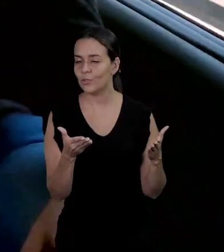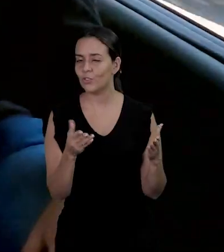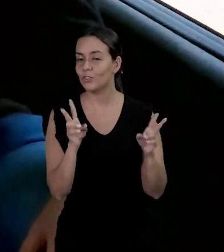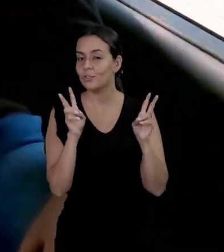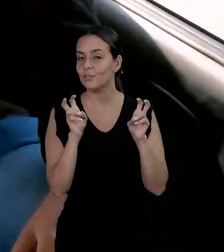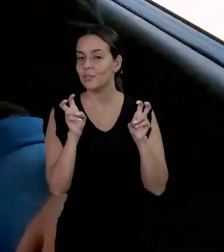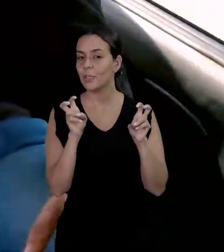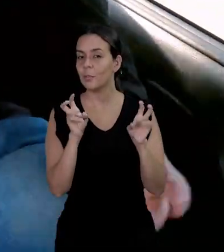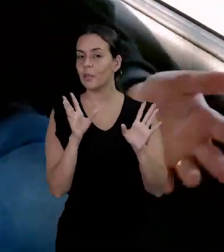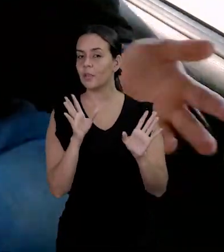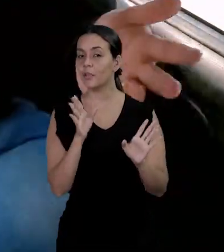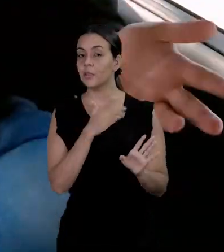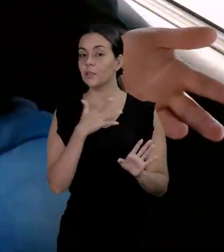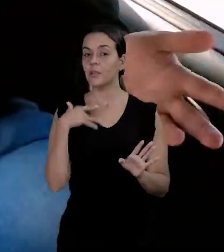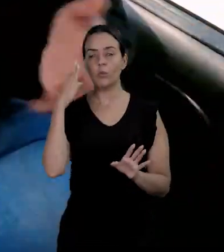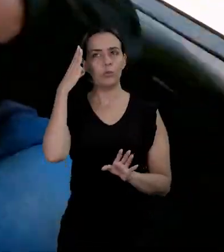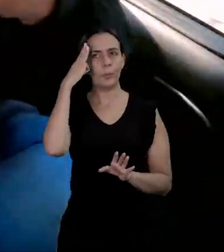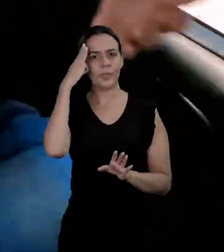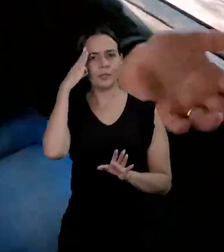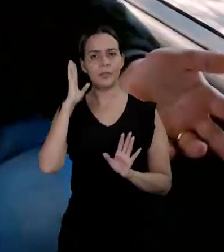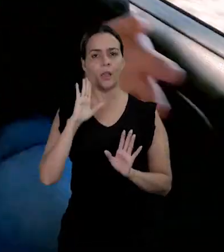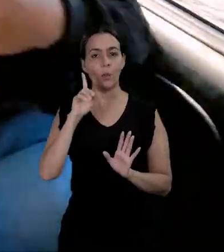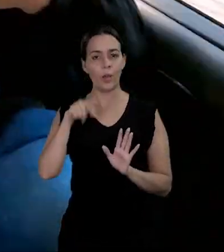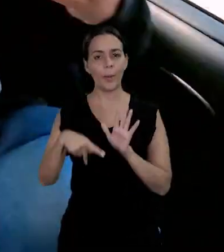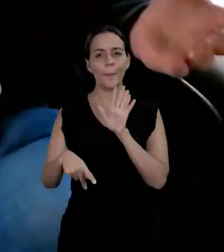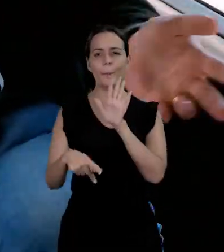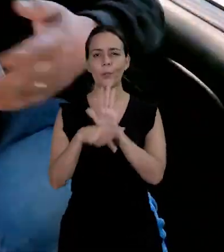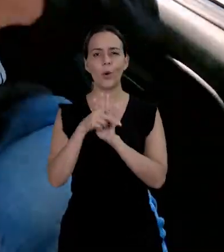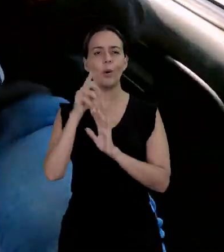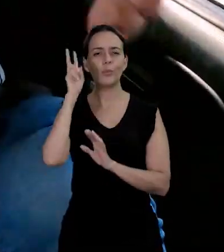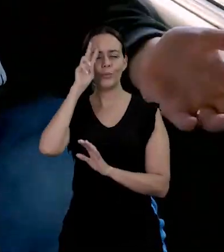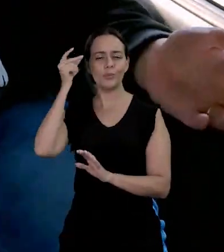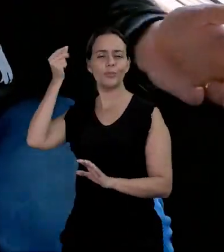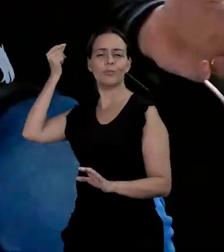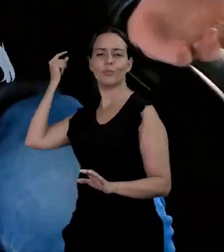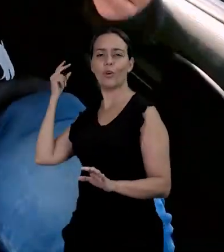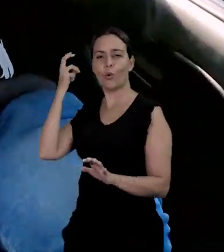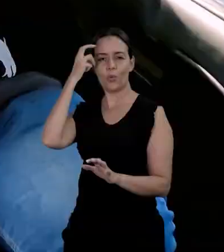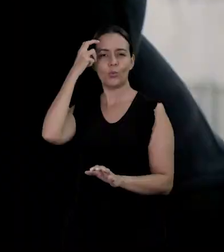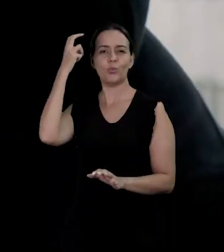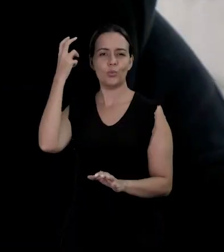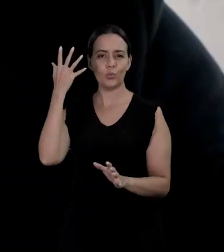saúde mental envolve vários aspectos, é um fenômeno cultural, histórico, interdisciplinar.